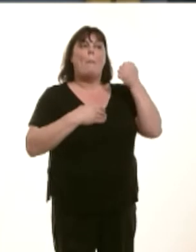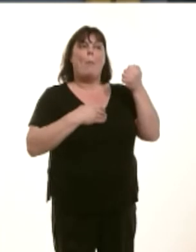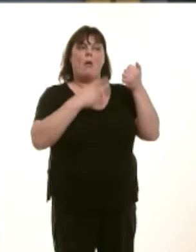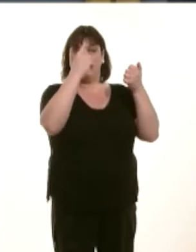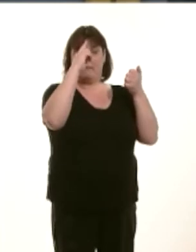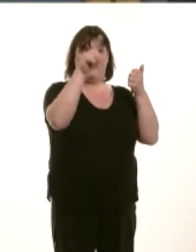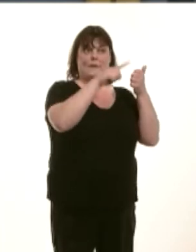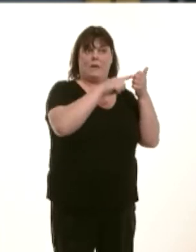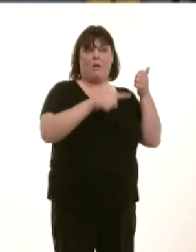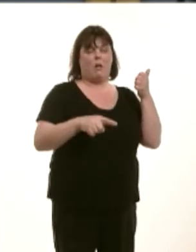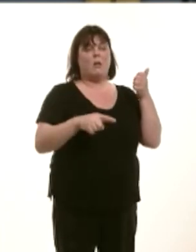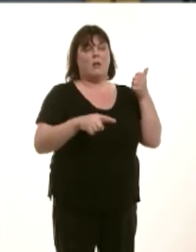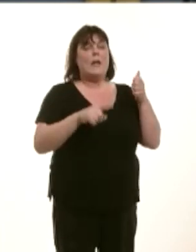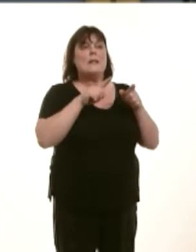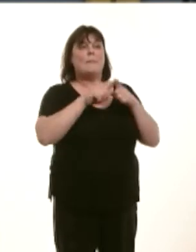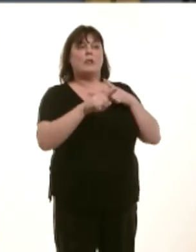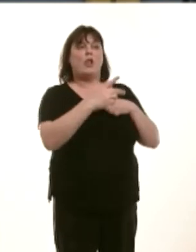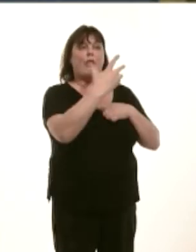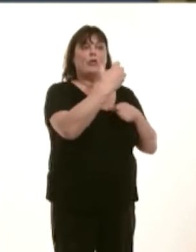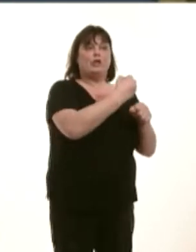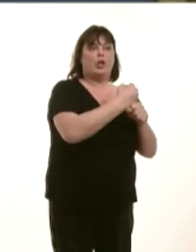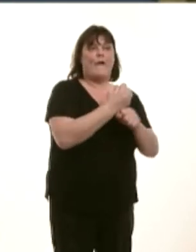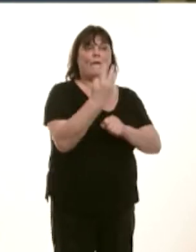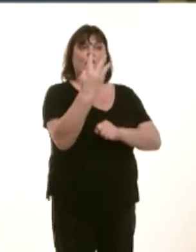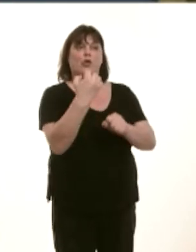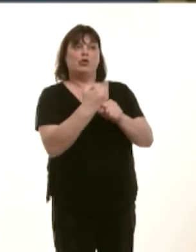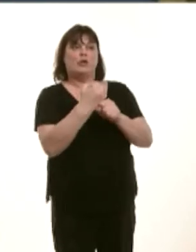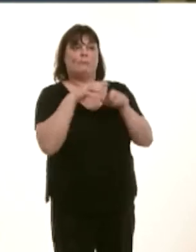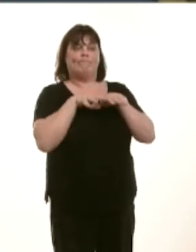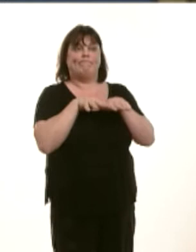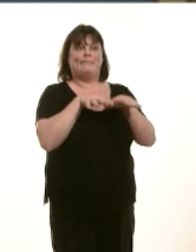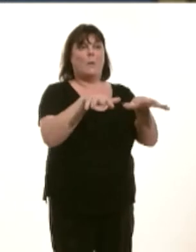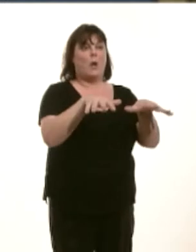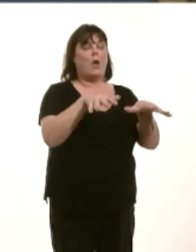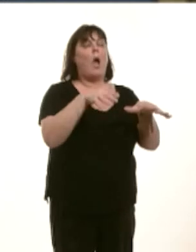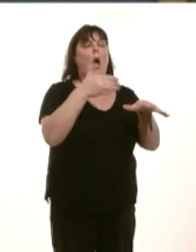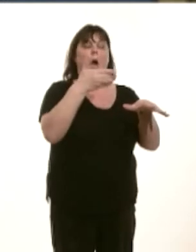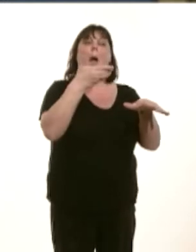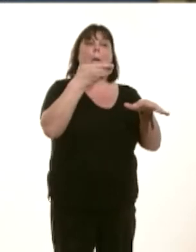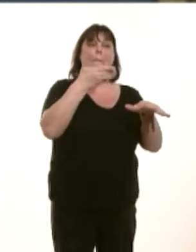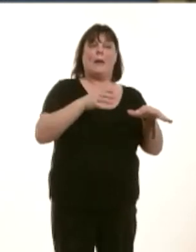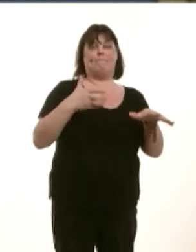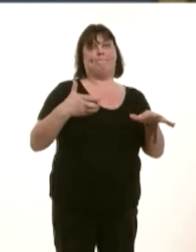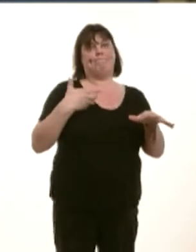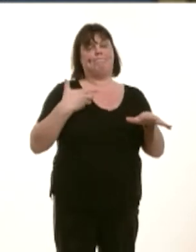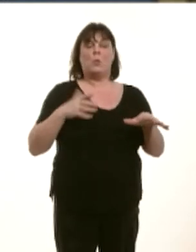yn fater yr wyf eisoes wediíi godi gyda phob darparwr gwasanaeth. Yn ddiweddar, mae datganiad